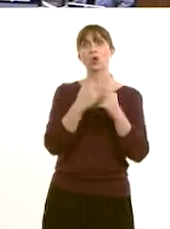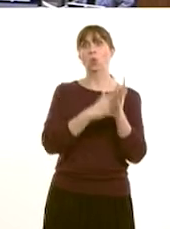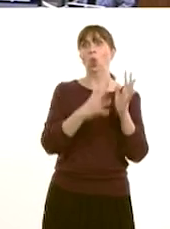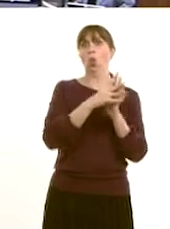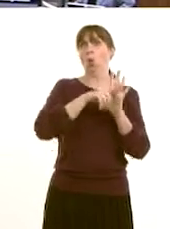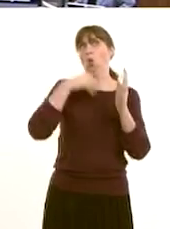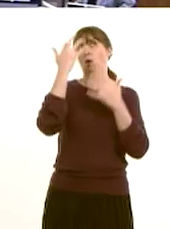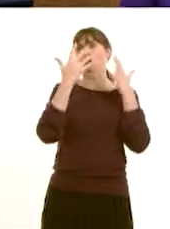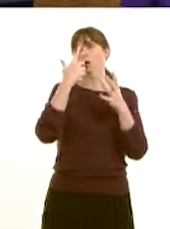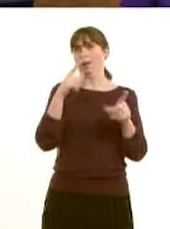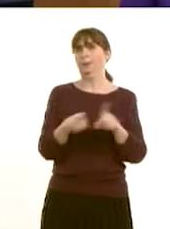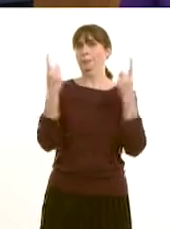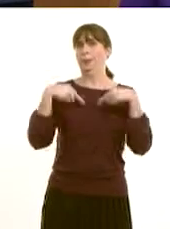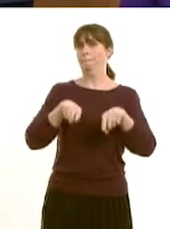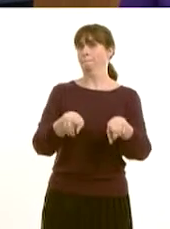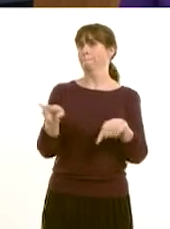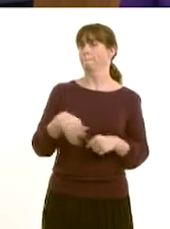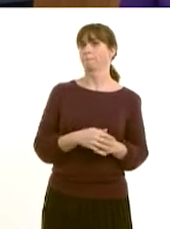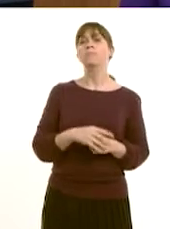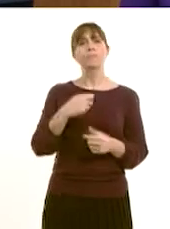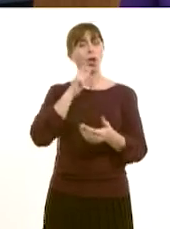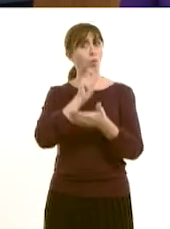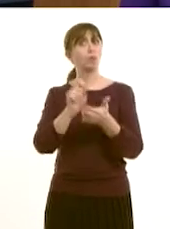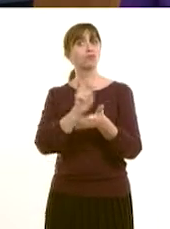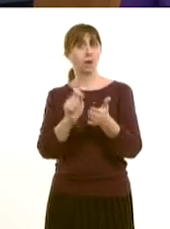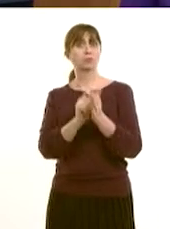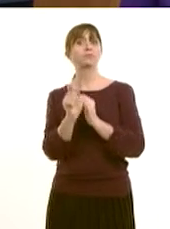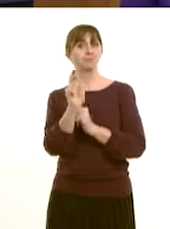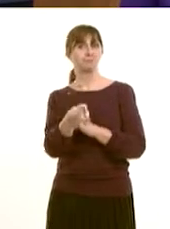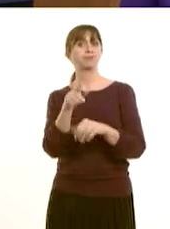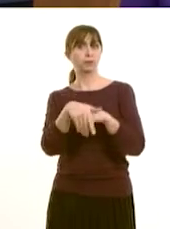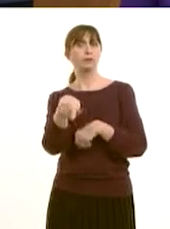Maeín bwysig dros ben, wrth gwrs, fod yna gysondeb, yn enwedig yn y system addysg.